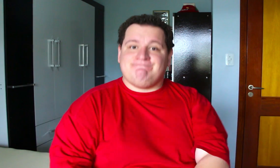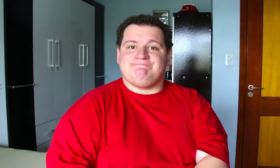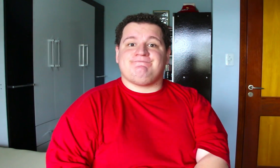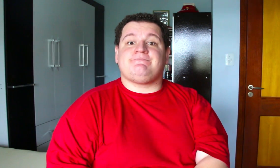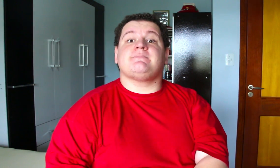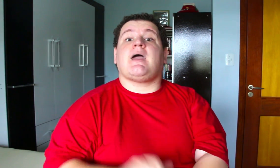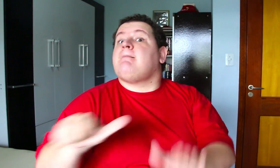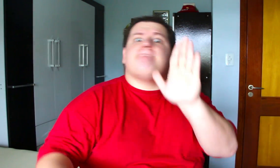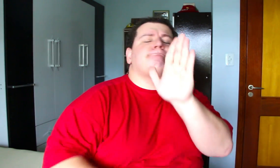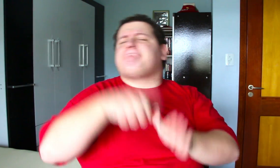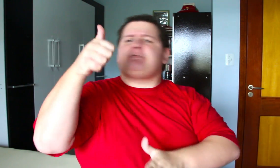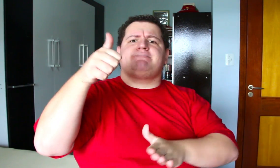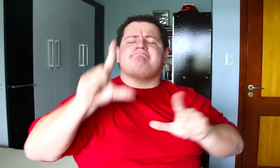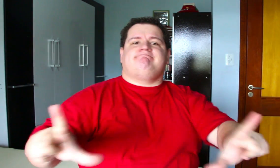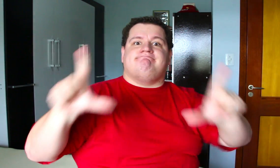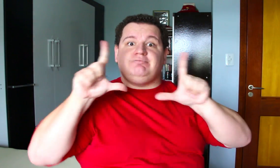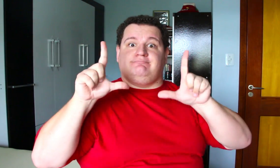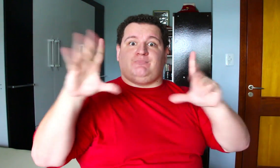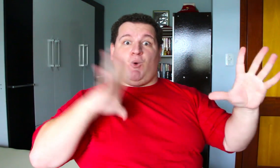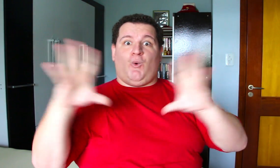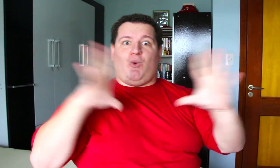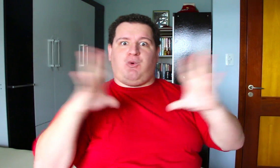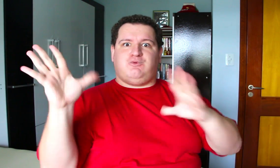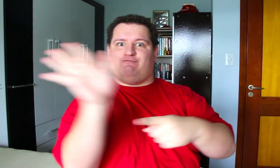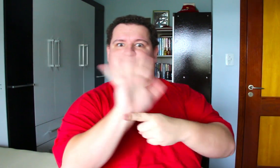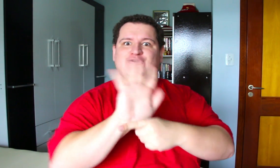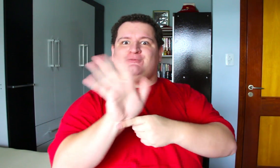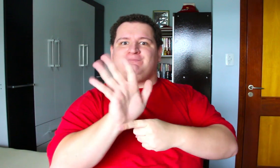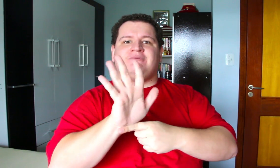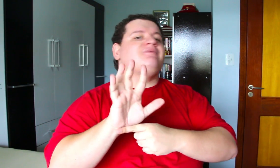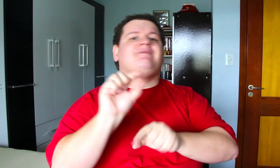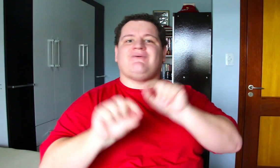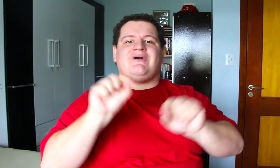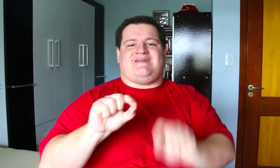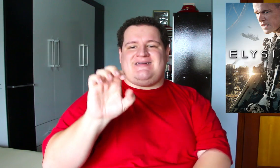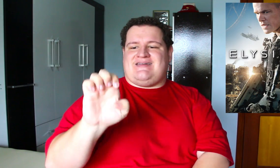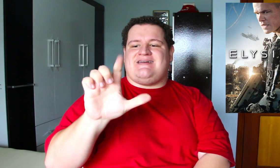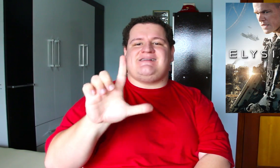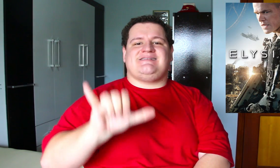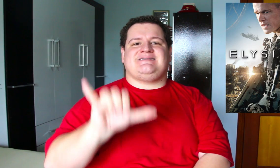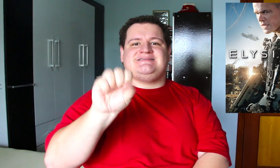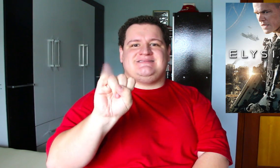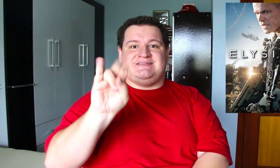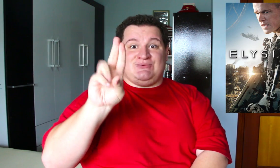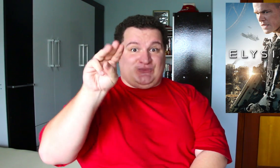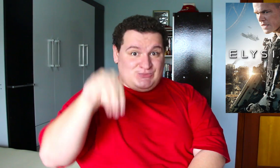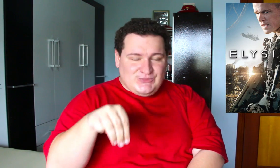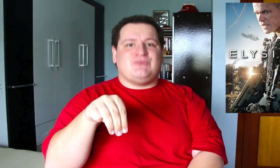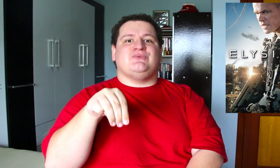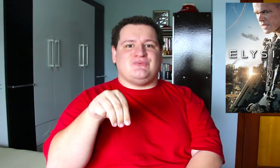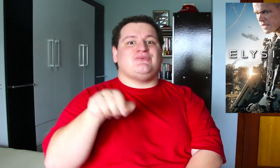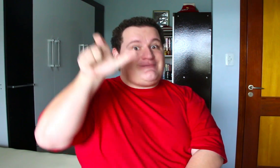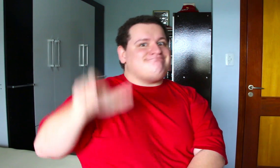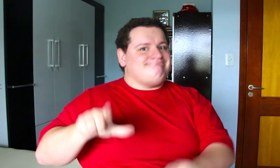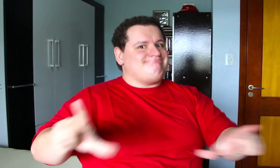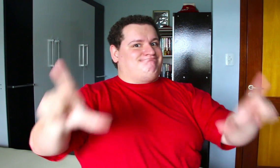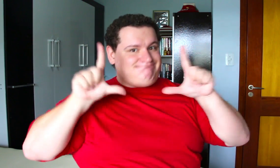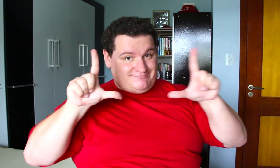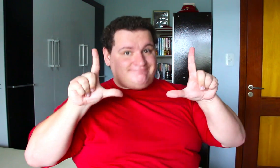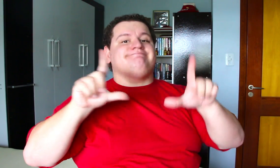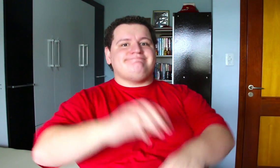Ele marcou a sua estreia em Hollywood por Elysium.